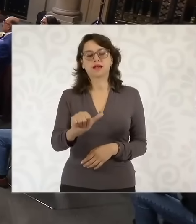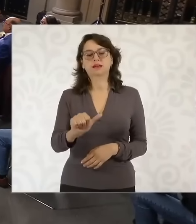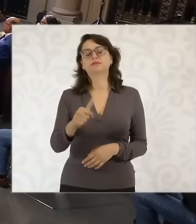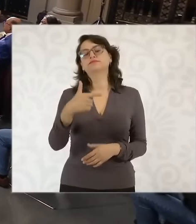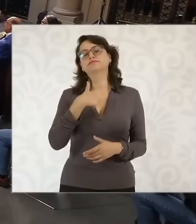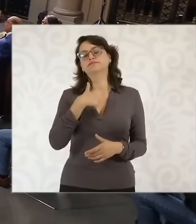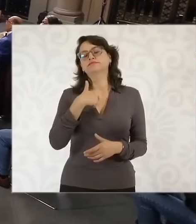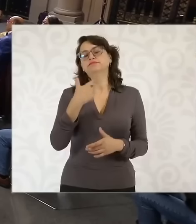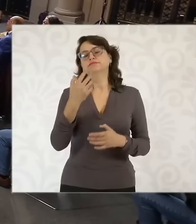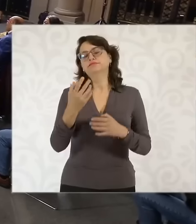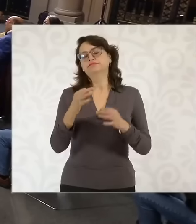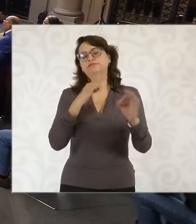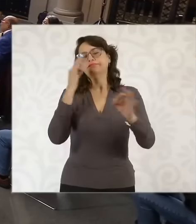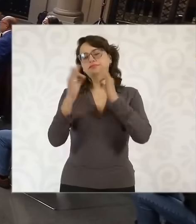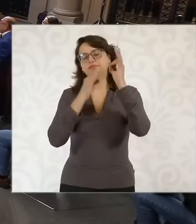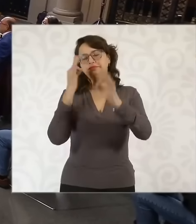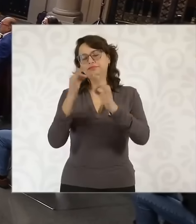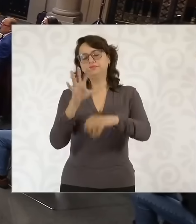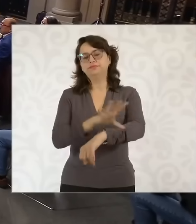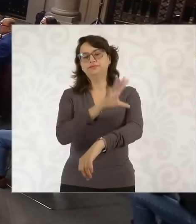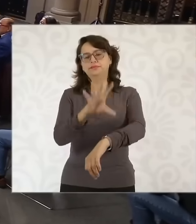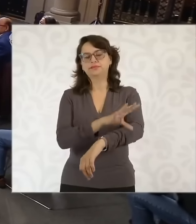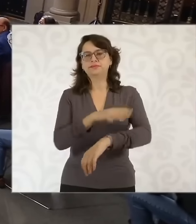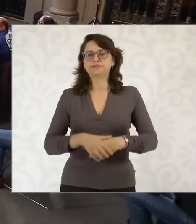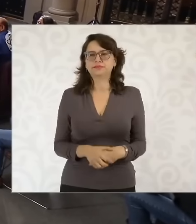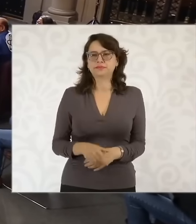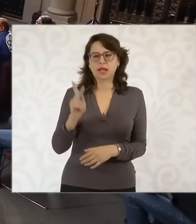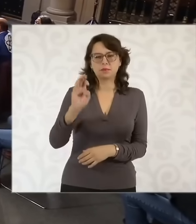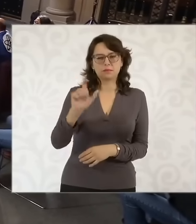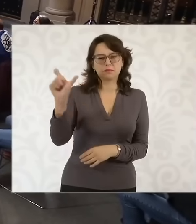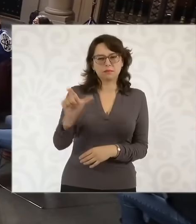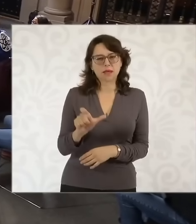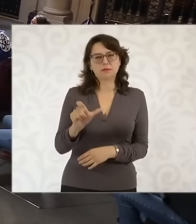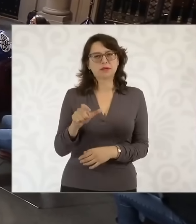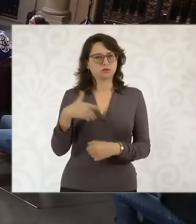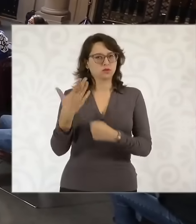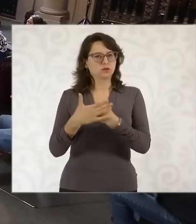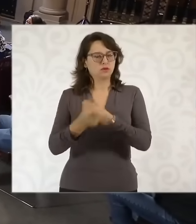respecto a lo que acaba de mencionar sobre la capacidad de Pemex para pagar su deuda desde 202,